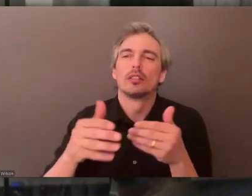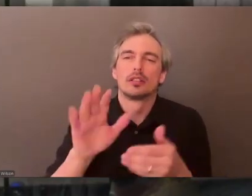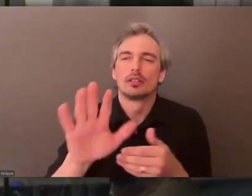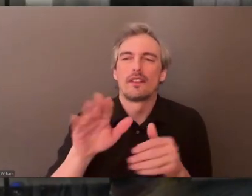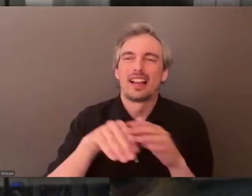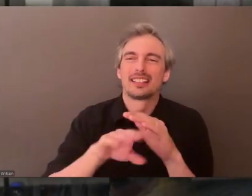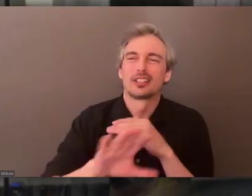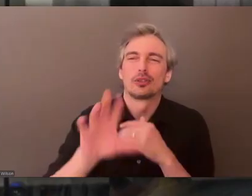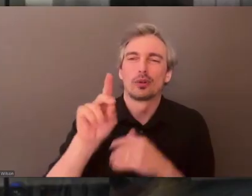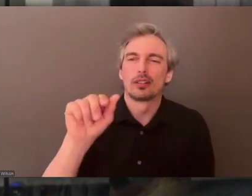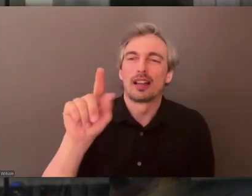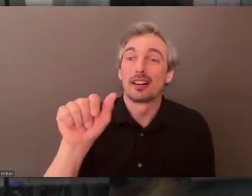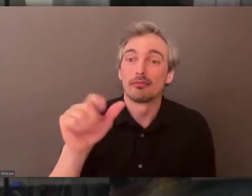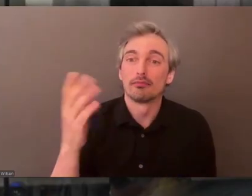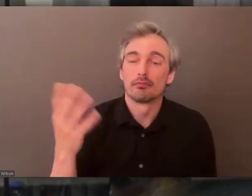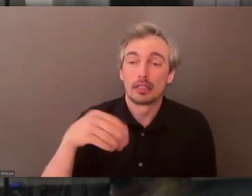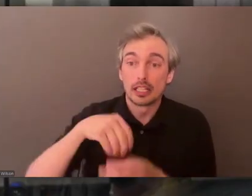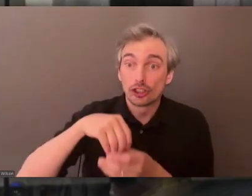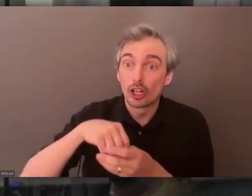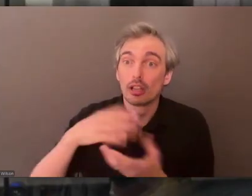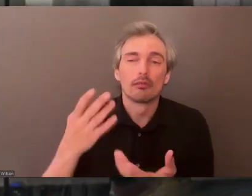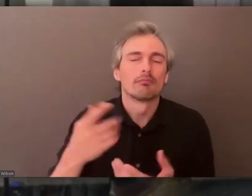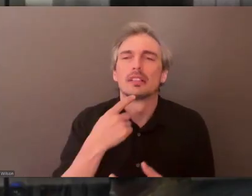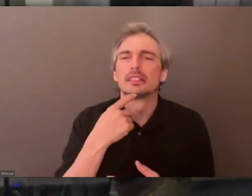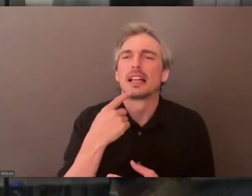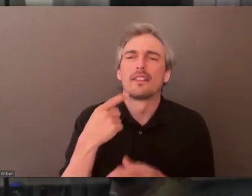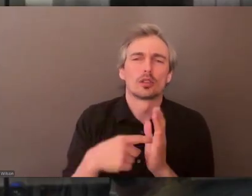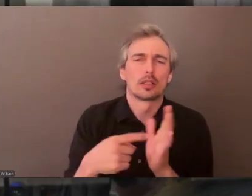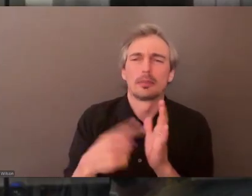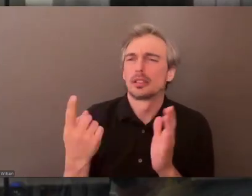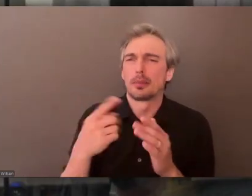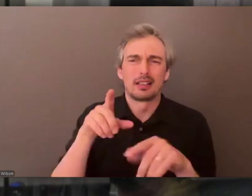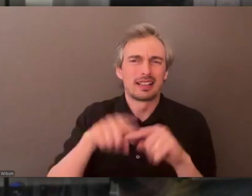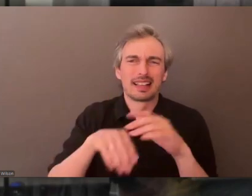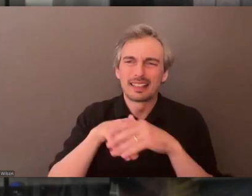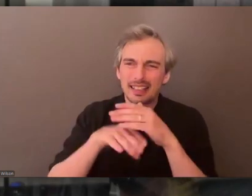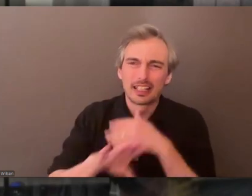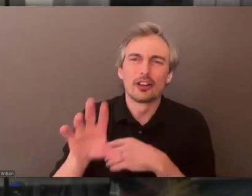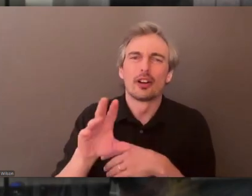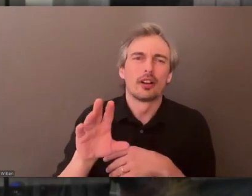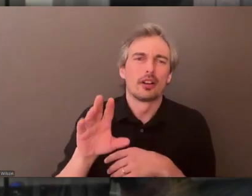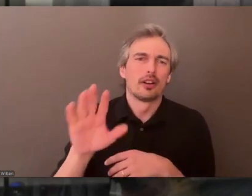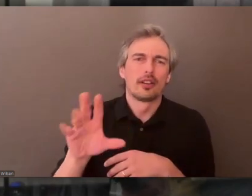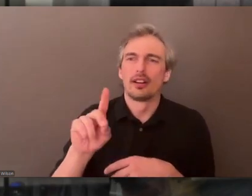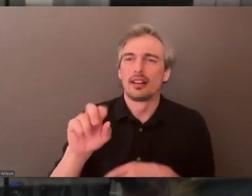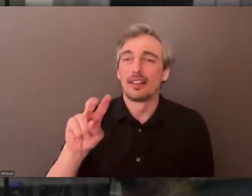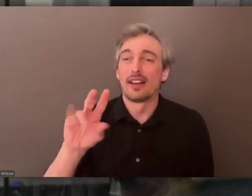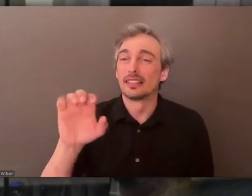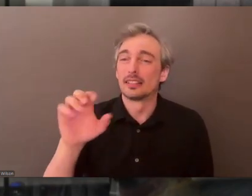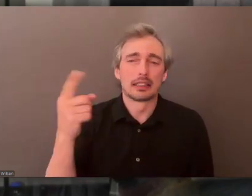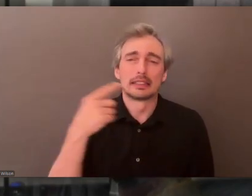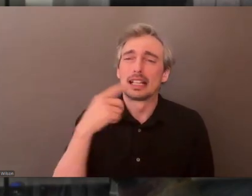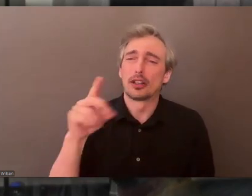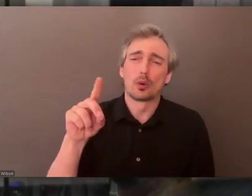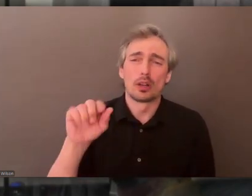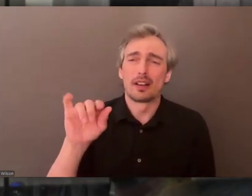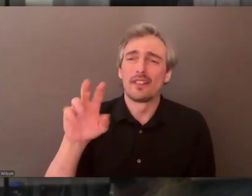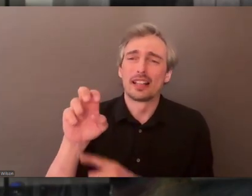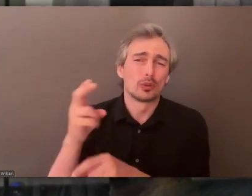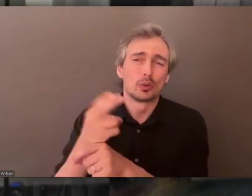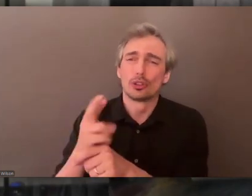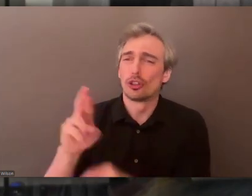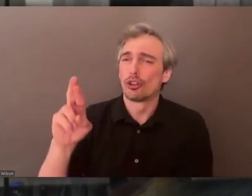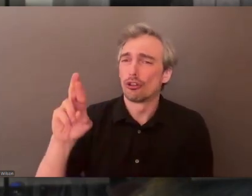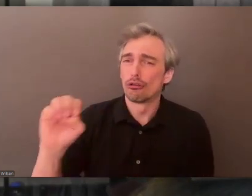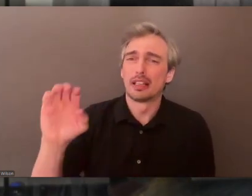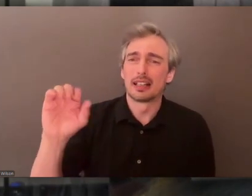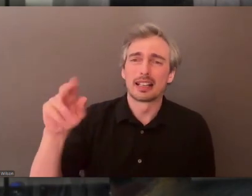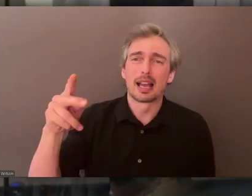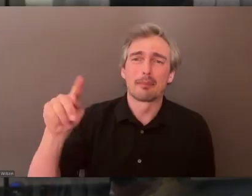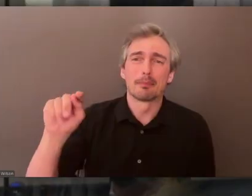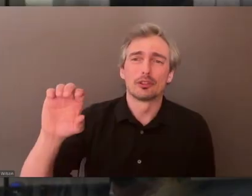例えば、そのデバイスが reCAPTCHAを使用していて、私はそれが嫌いですが、そ の人が毎日ログインするのに誰かの助けが必要だとしたら、それはセキュリティリスクです。